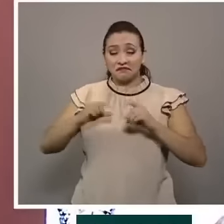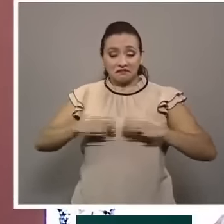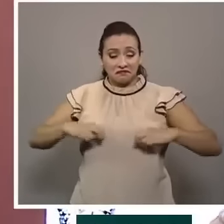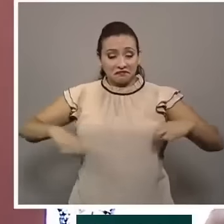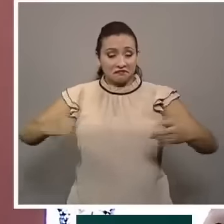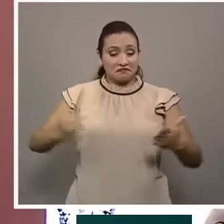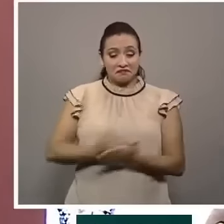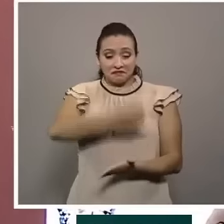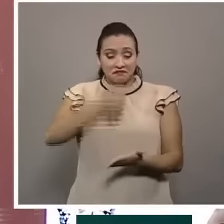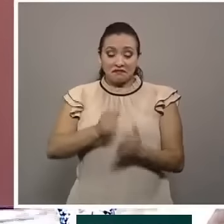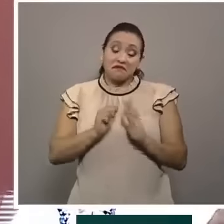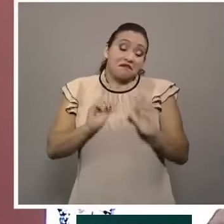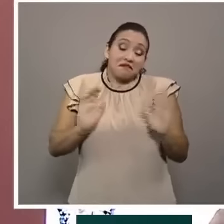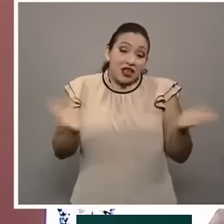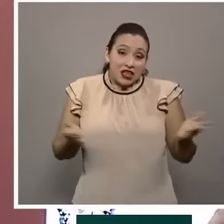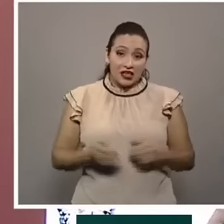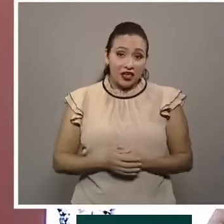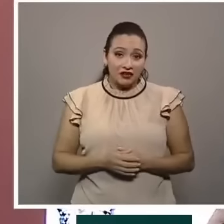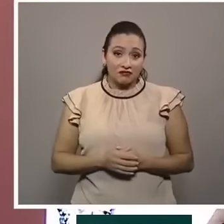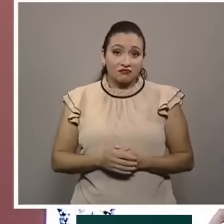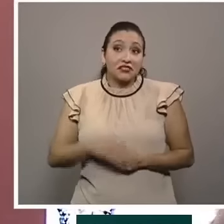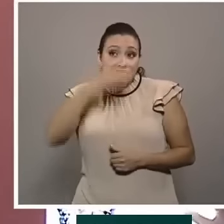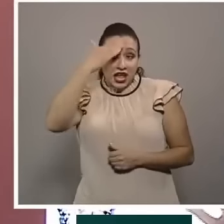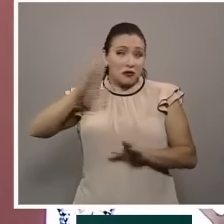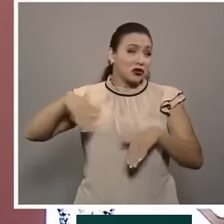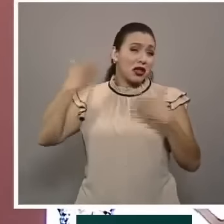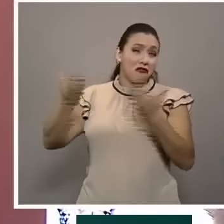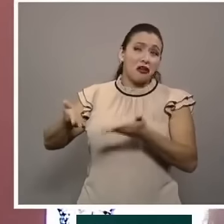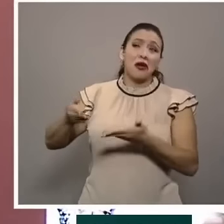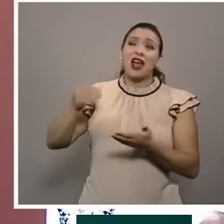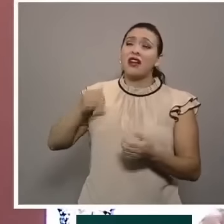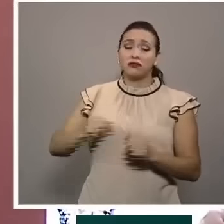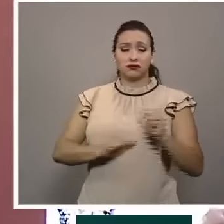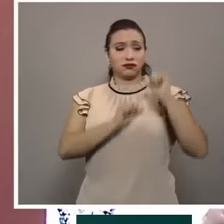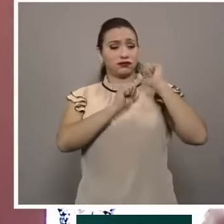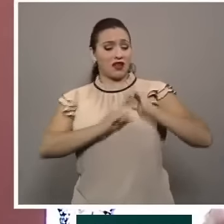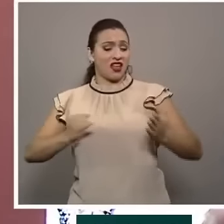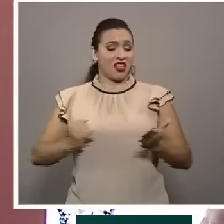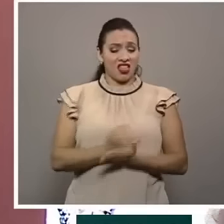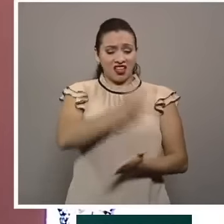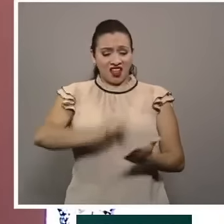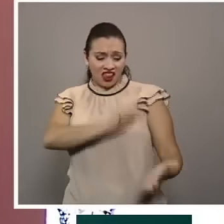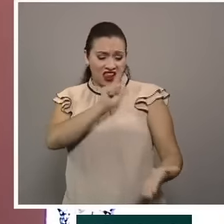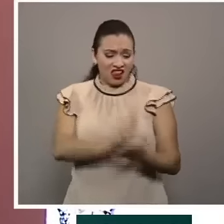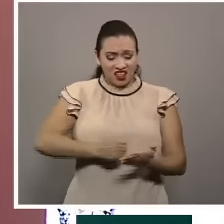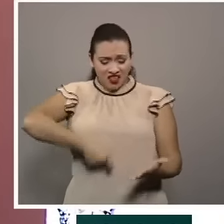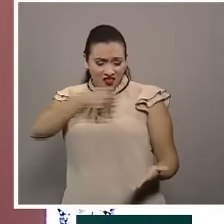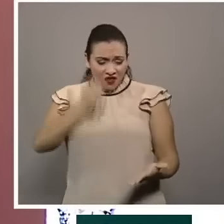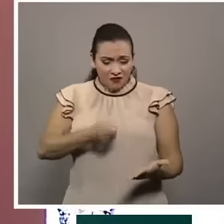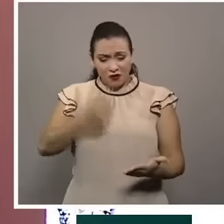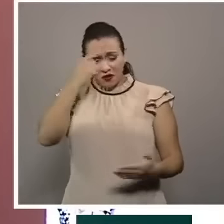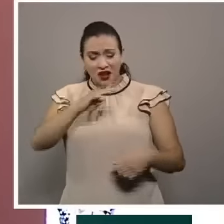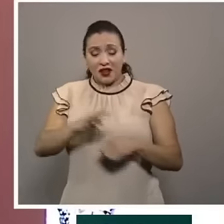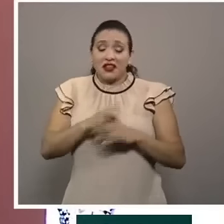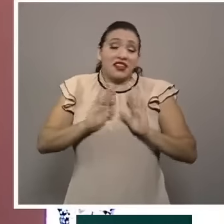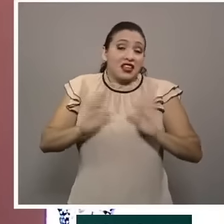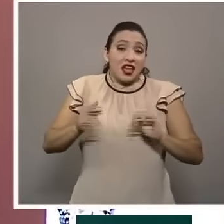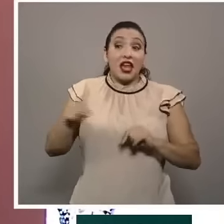sabíamos que había una autoridad ahí a lo lejos que decidía los efectos que llegaban al pueblo. Y